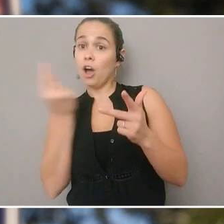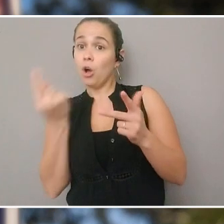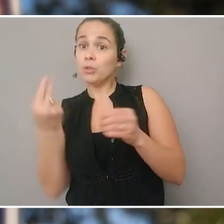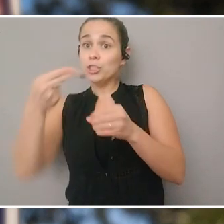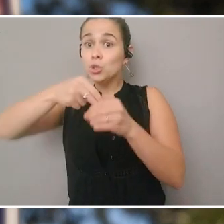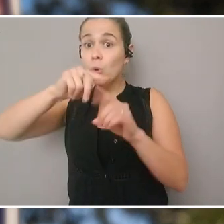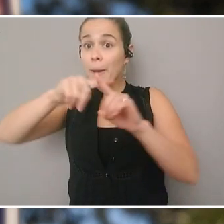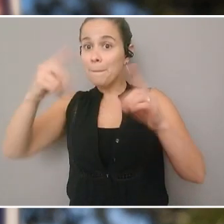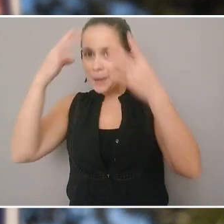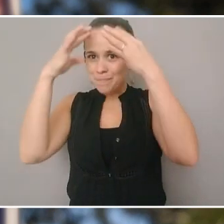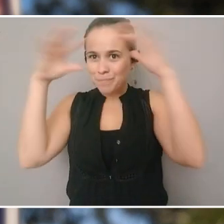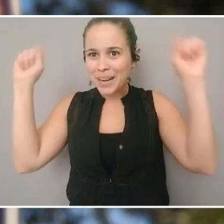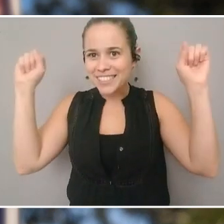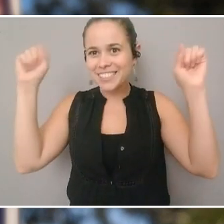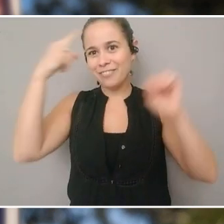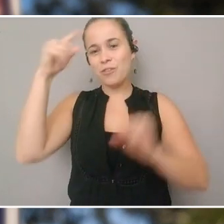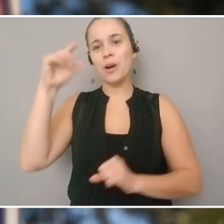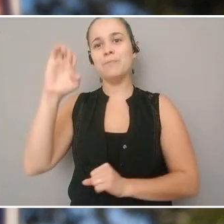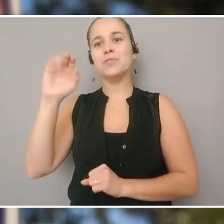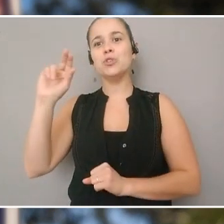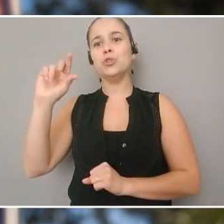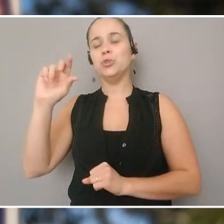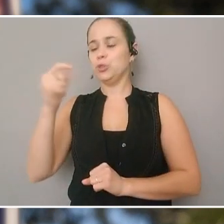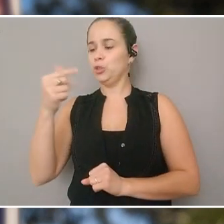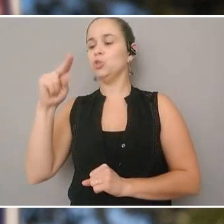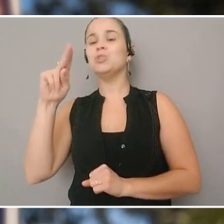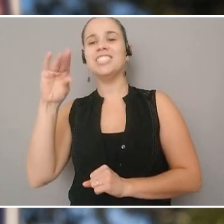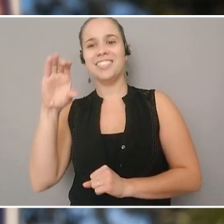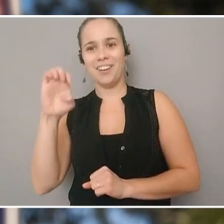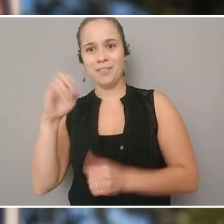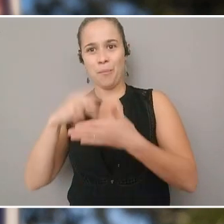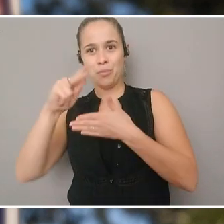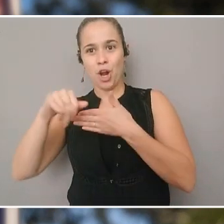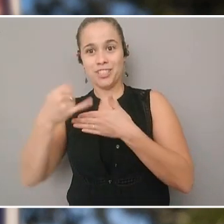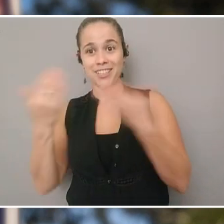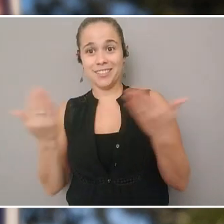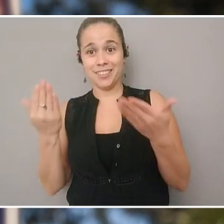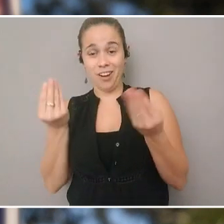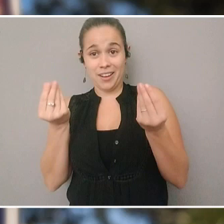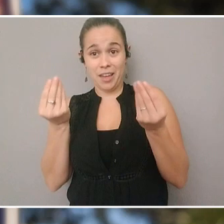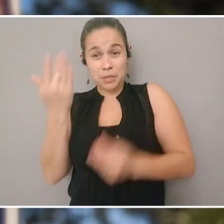presidente del proyecto Ujima en el campus.